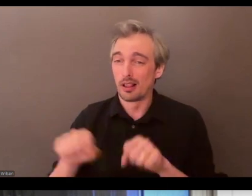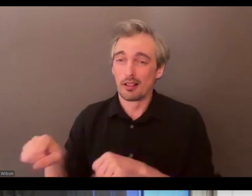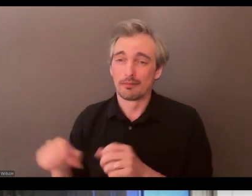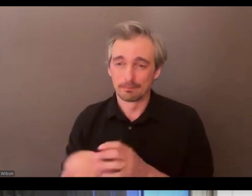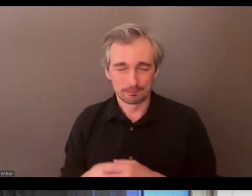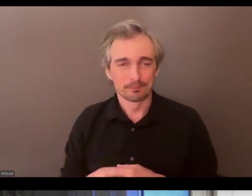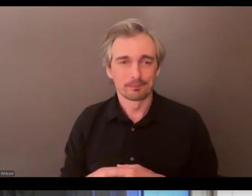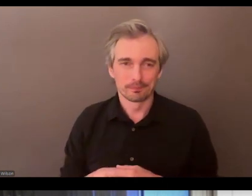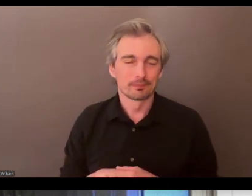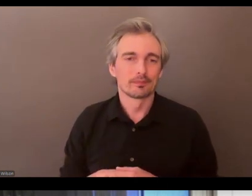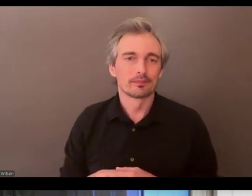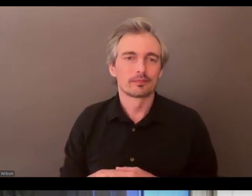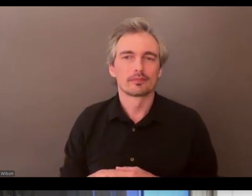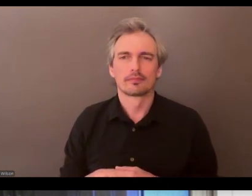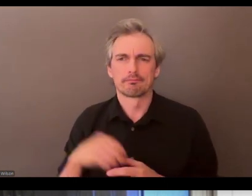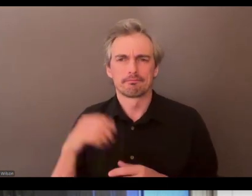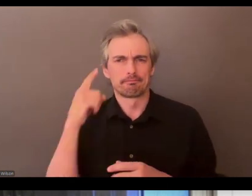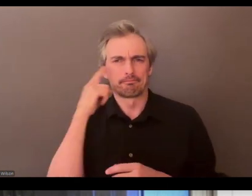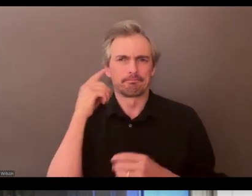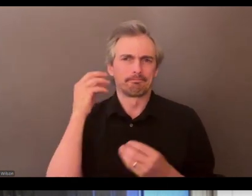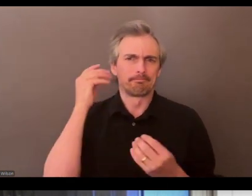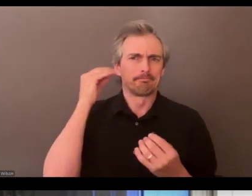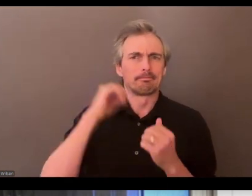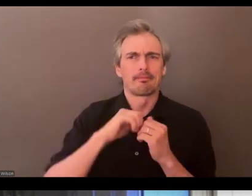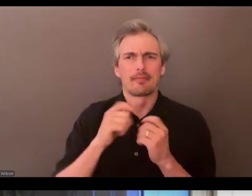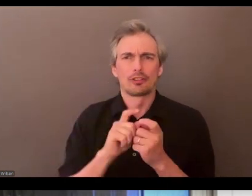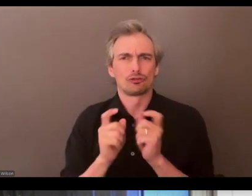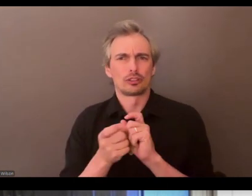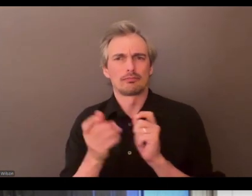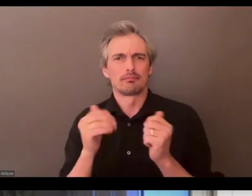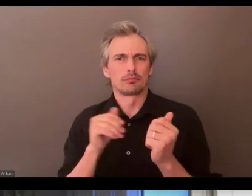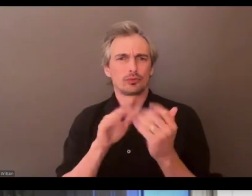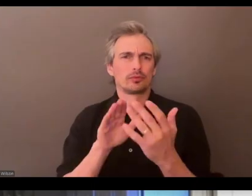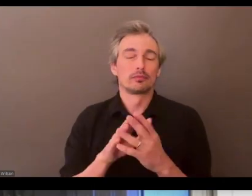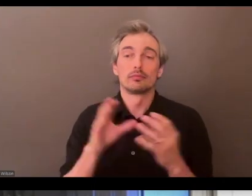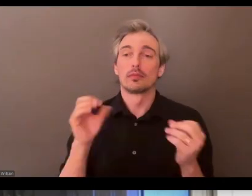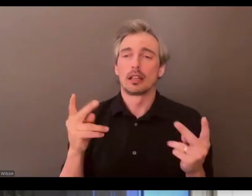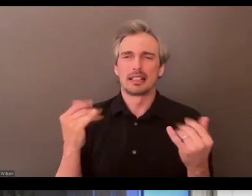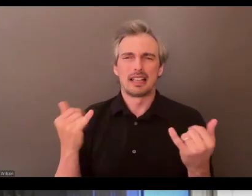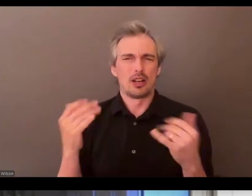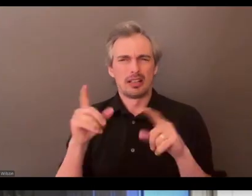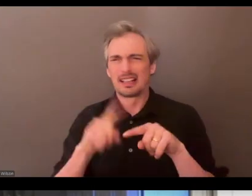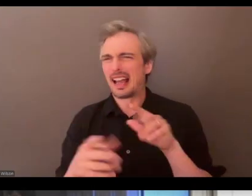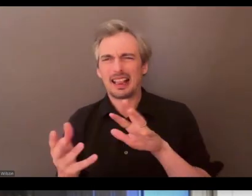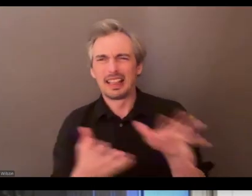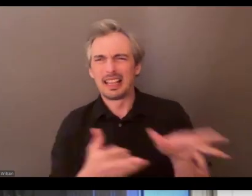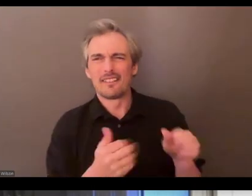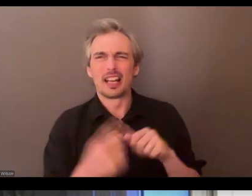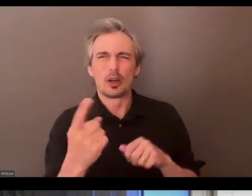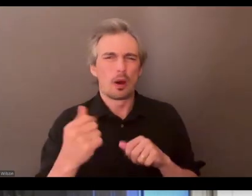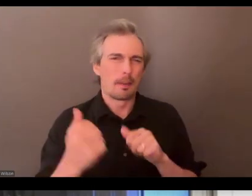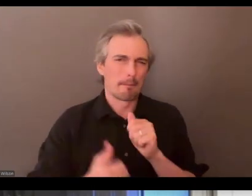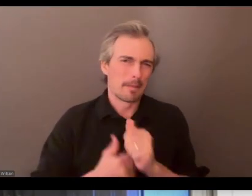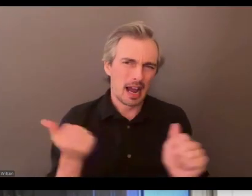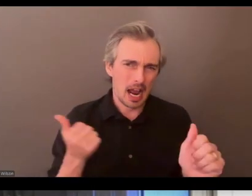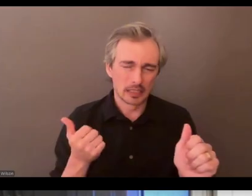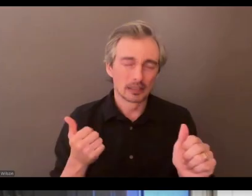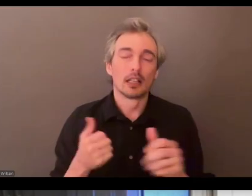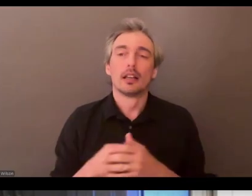では、わかりましたね。 誰も取り残さないようにしなければなりません。 全員を含める必要があります。 でも、最初からどのようにアクセスを設計するのでしょうか？